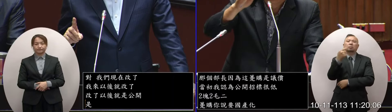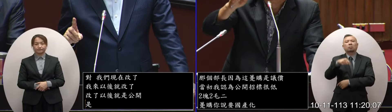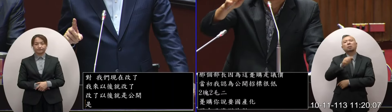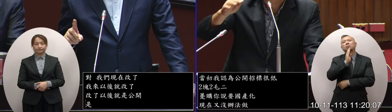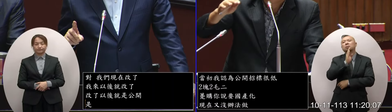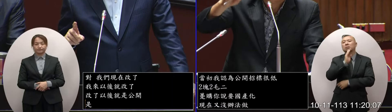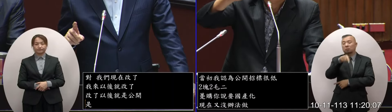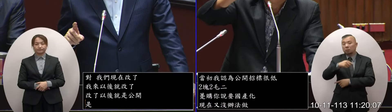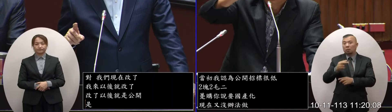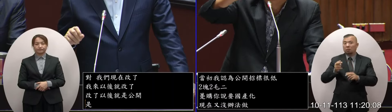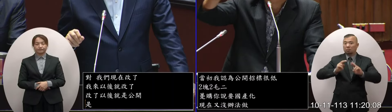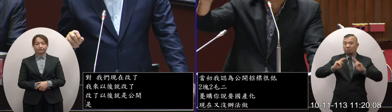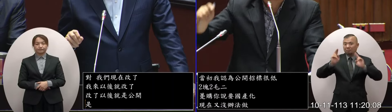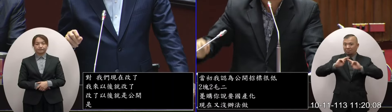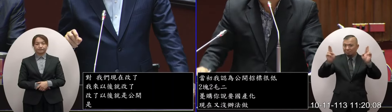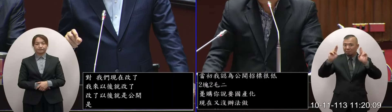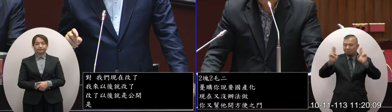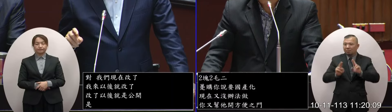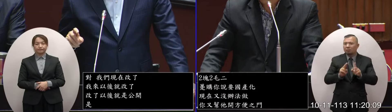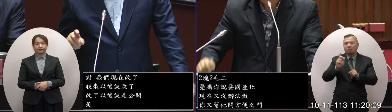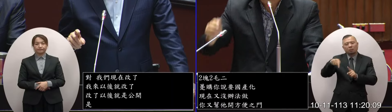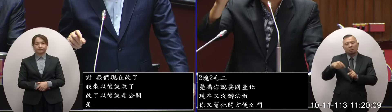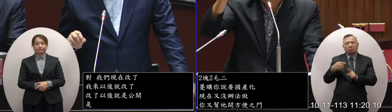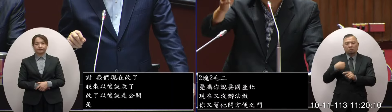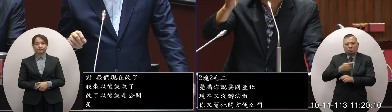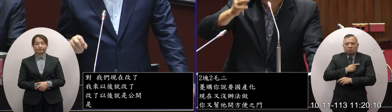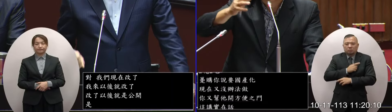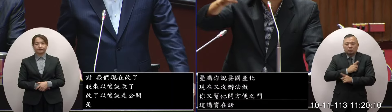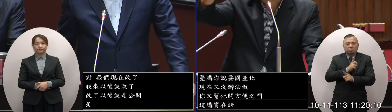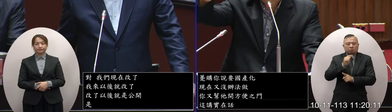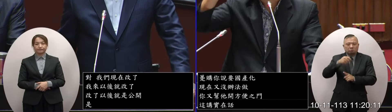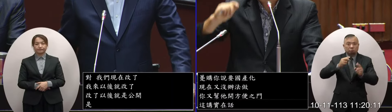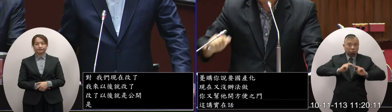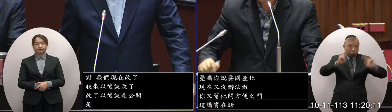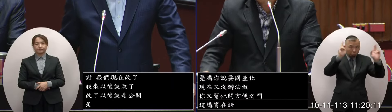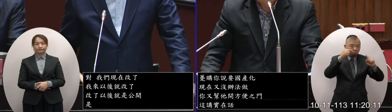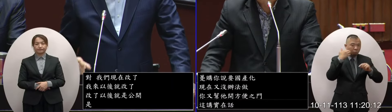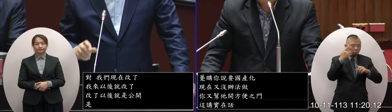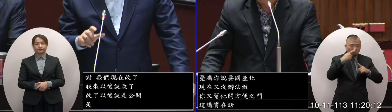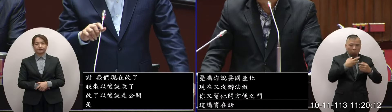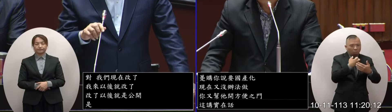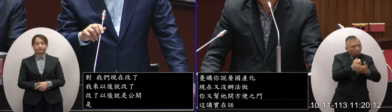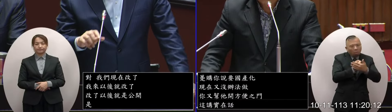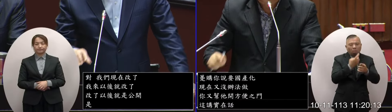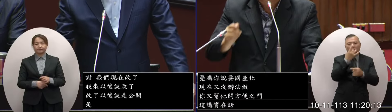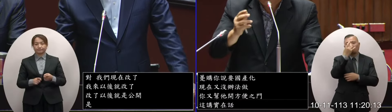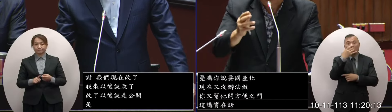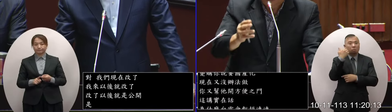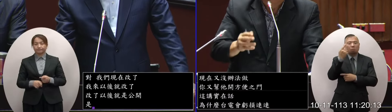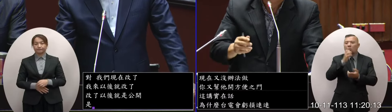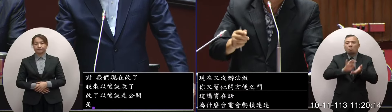幾乎到現在你沒有辦法儲存 你沒有用的話 幾乎都是流掉 那流掉